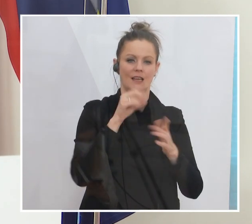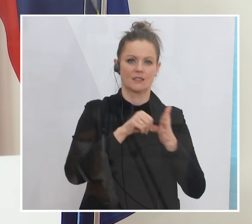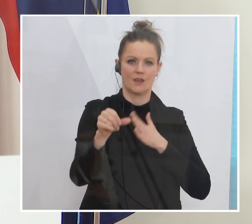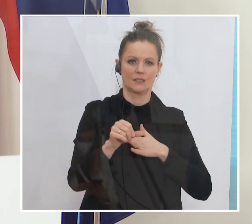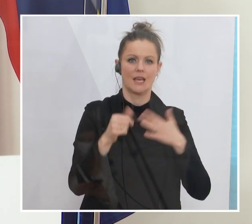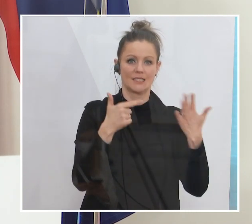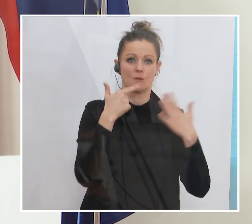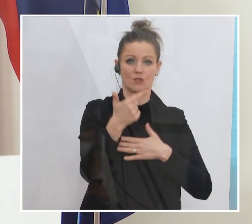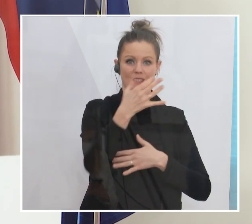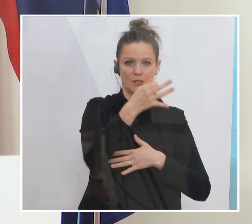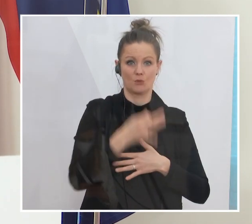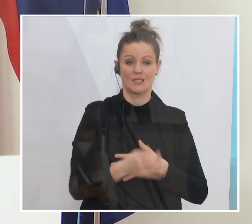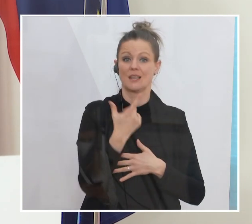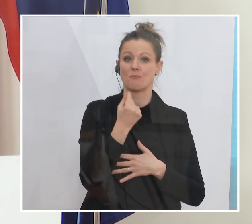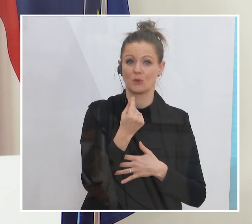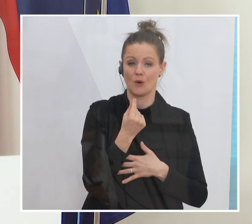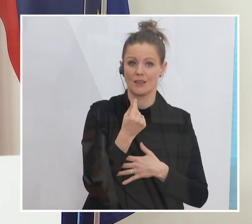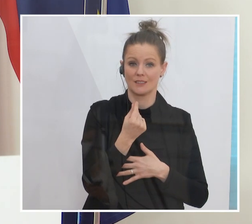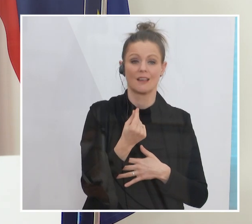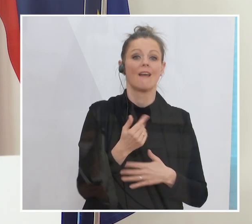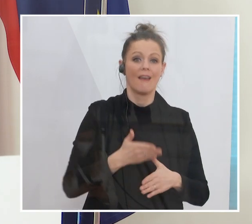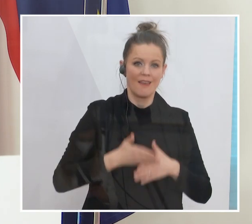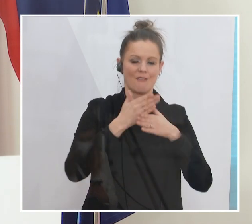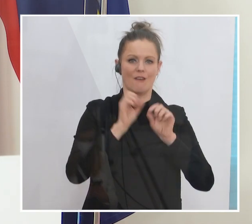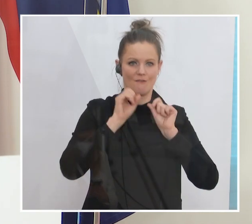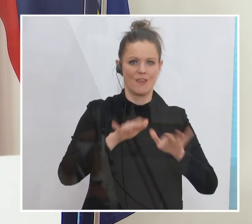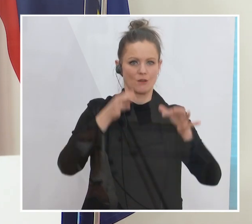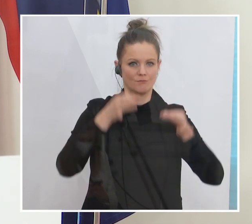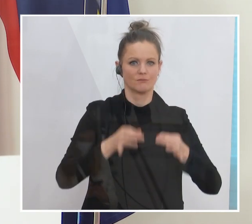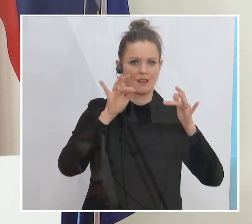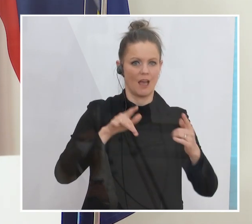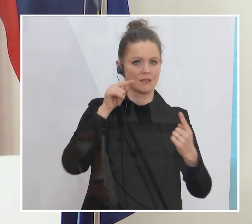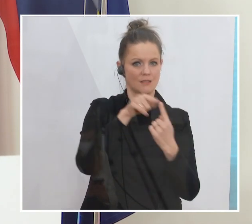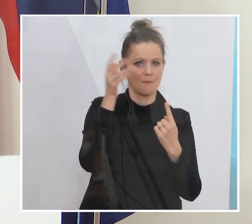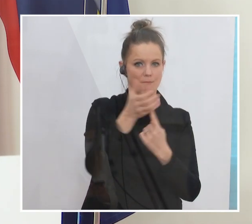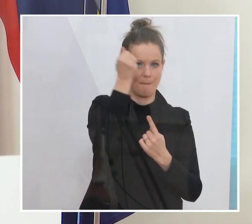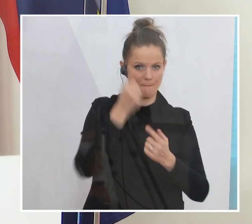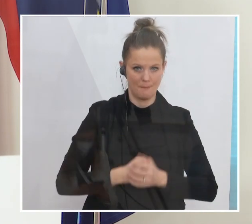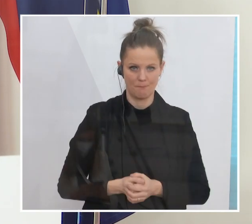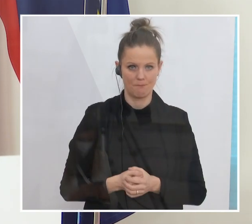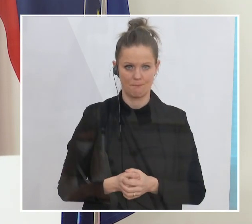Prozent. Das heißt, die Hilfen wirken, auch so, dass sie zielgerichtet ankommen. Wir haben